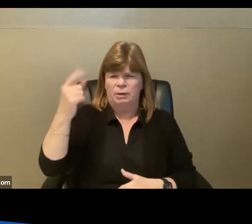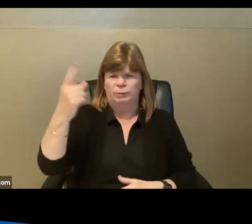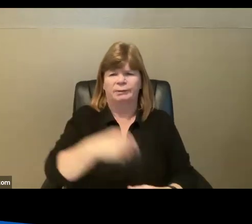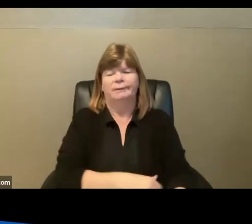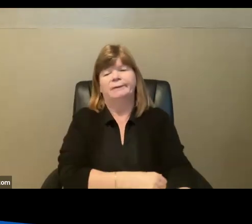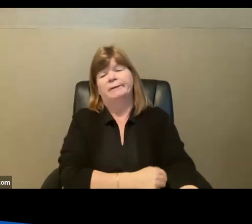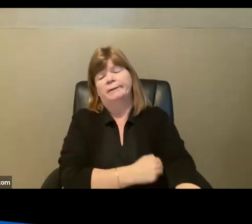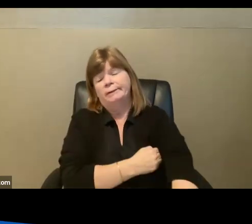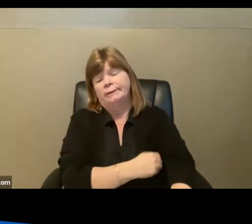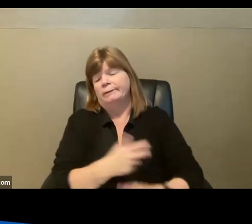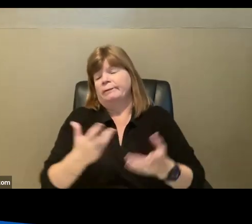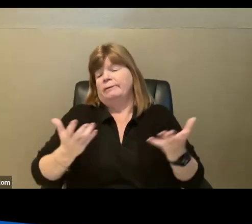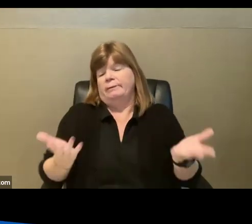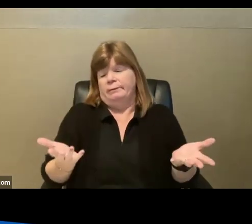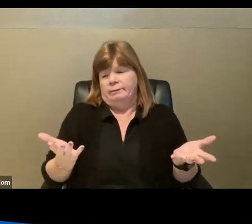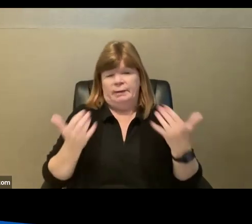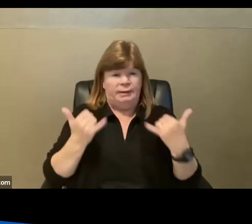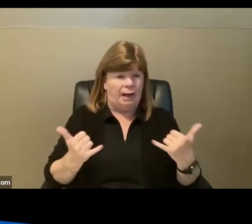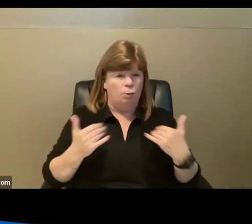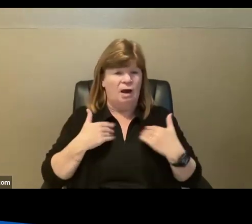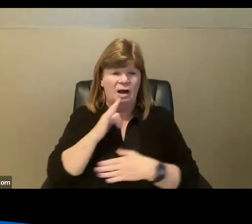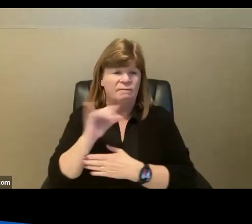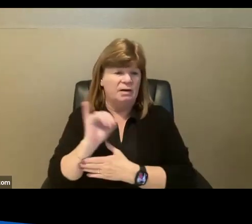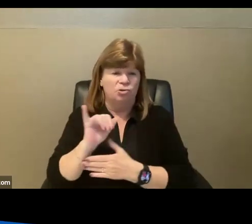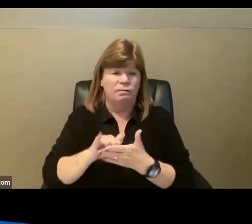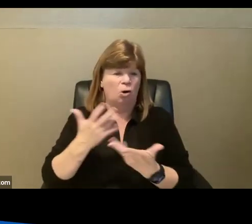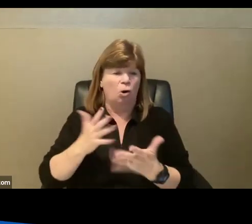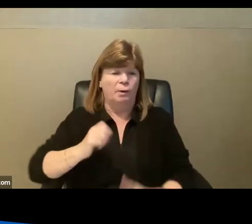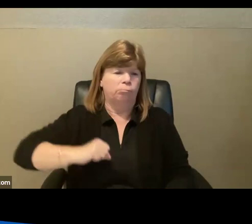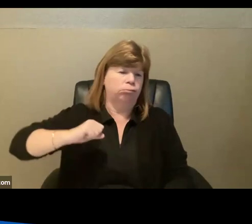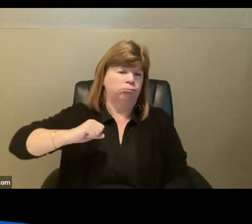Ahora tenemos infecciones que son resistentes a esos antibióticos.